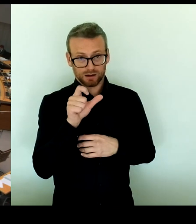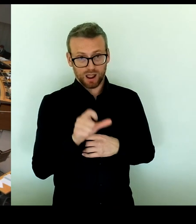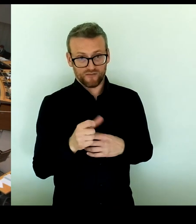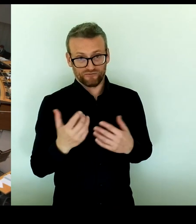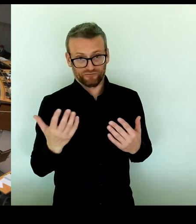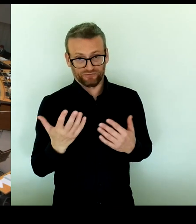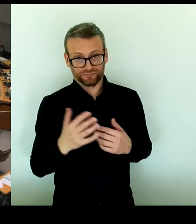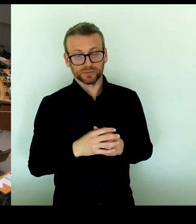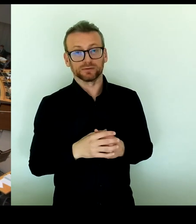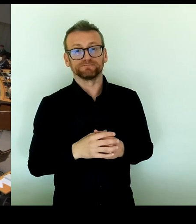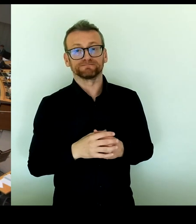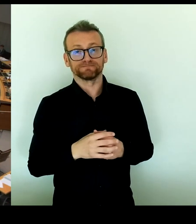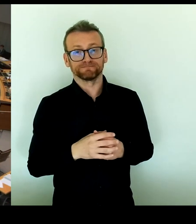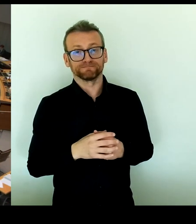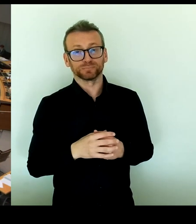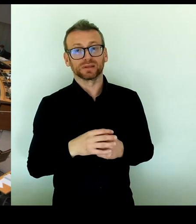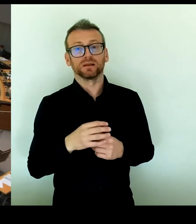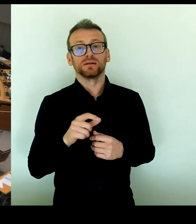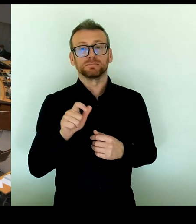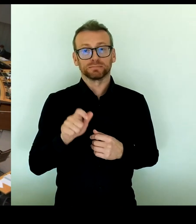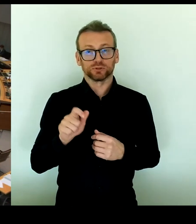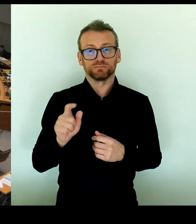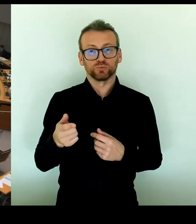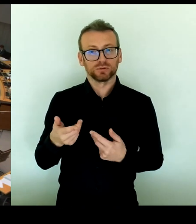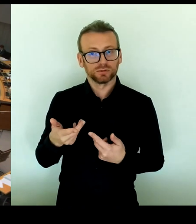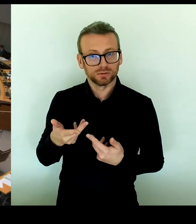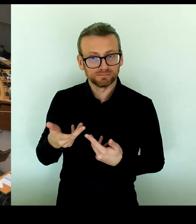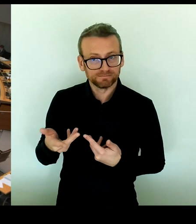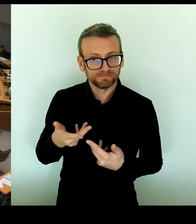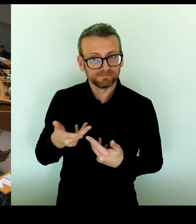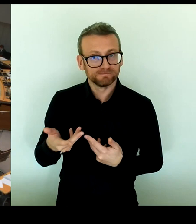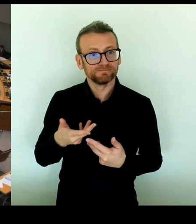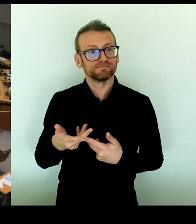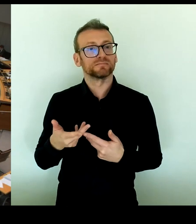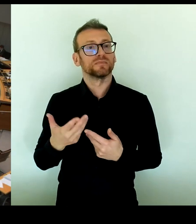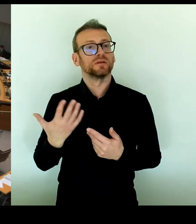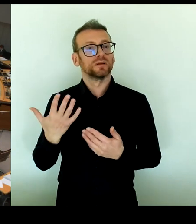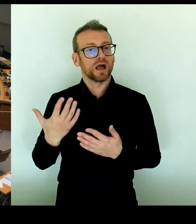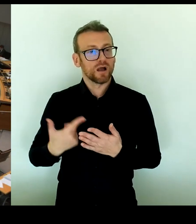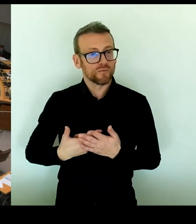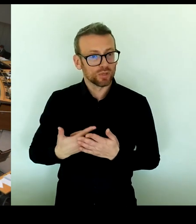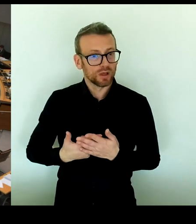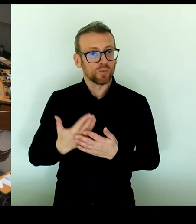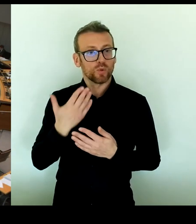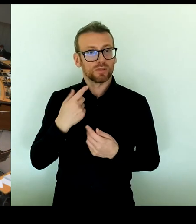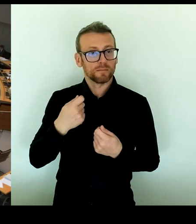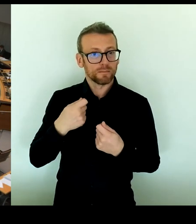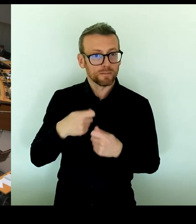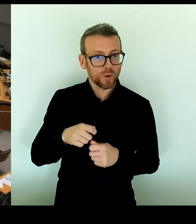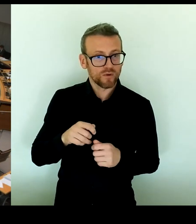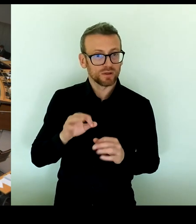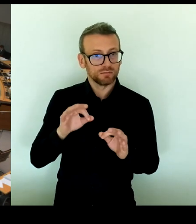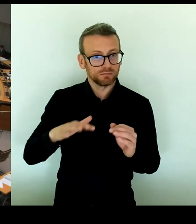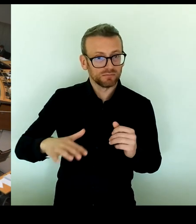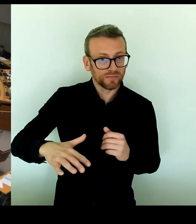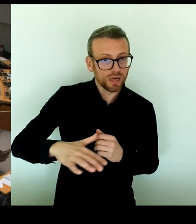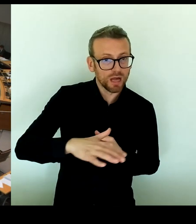Vorgeschlagen wird Überweisung des Antrags federführend an den Ausschuss für Mobilität und mit beratend an den Ausschuss für Stadtentwicklung, Bauen und Wohnen.